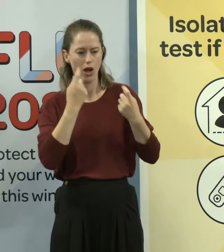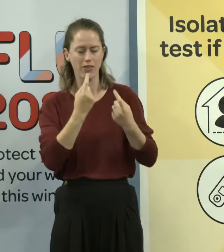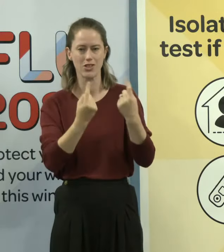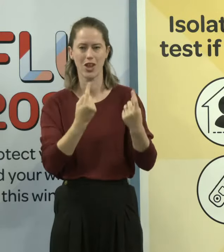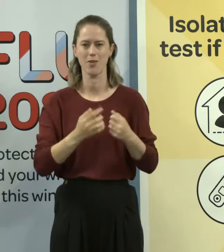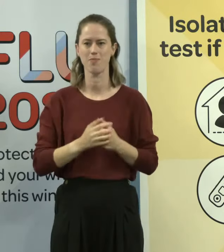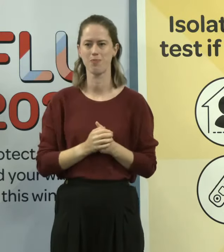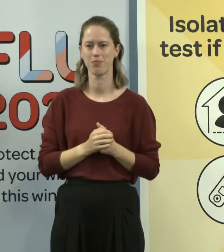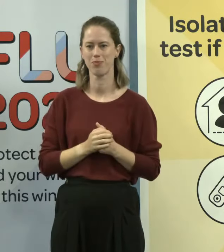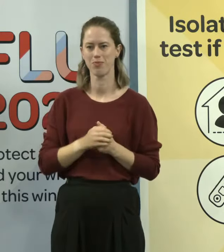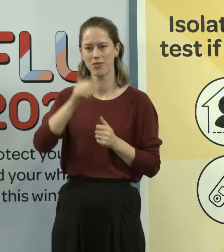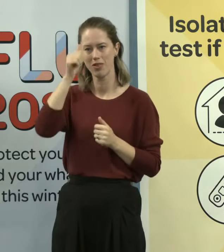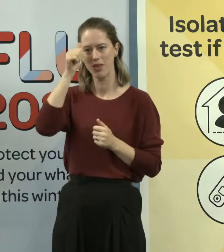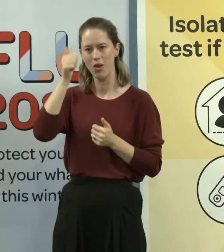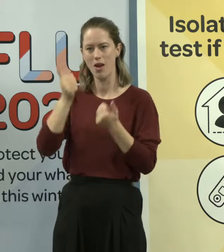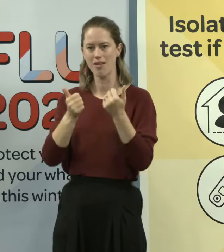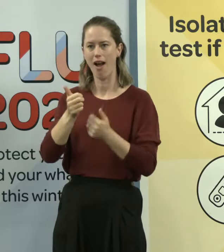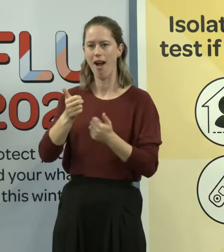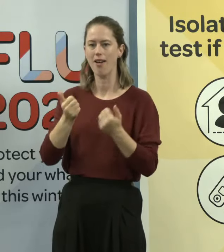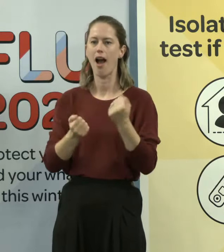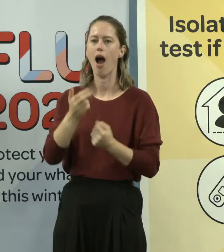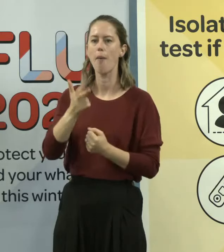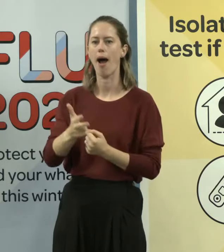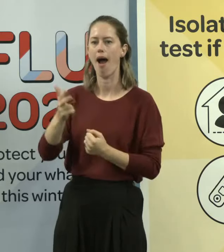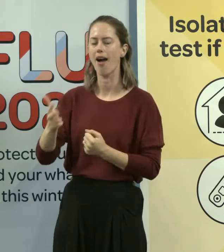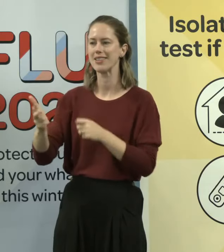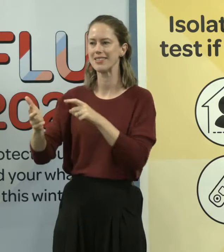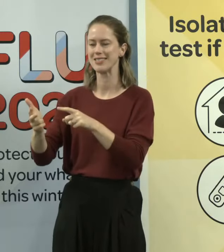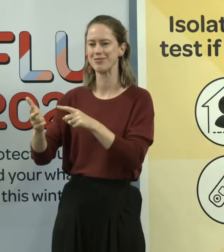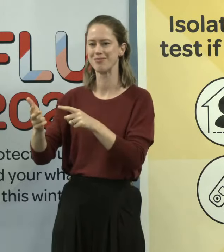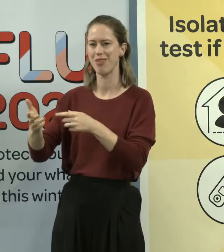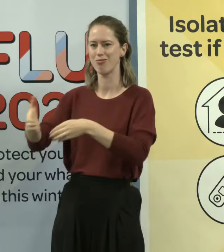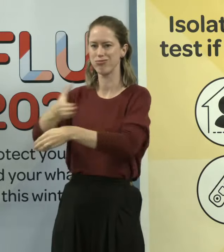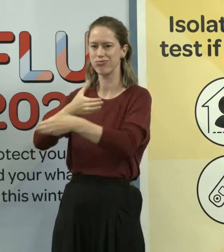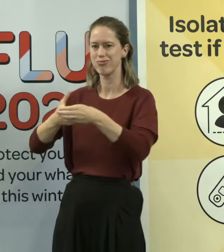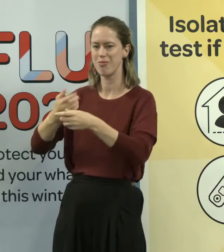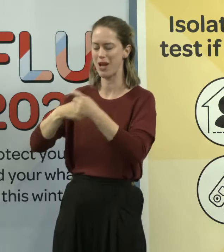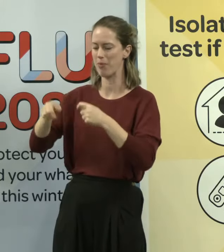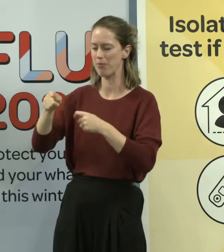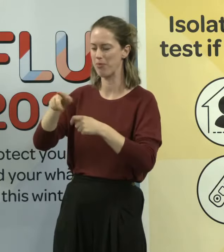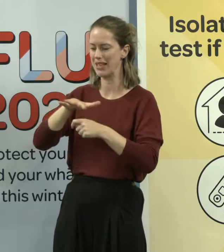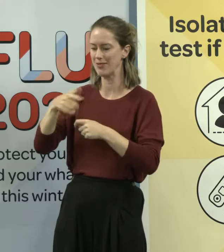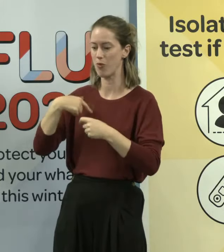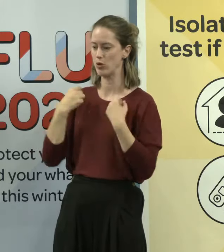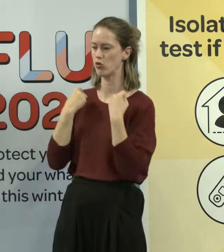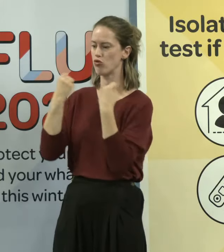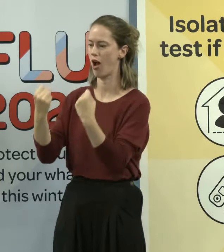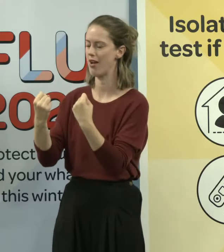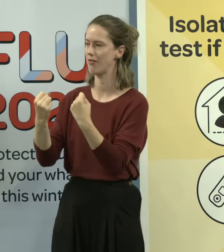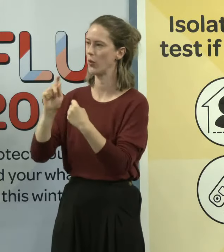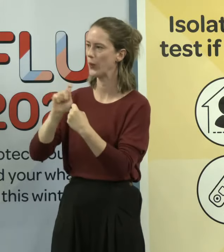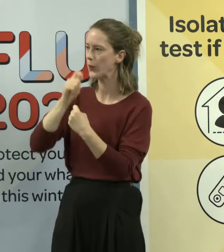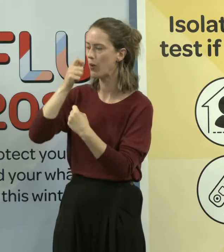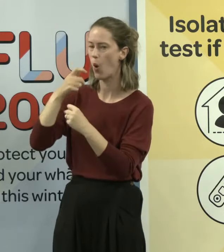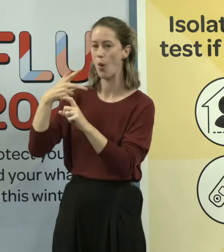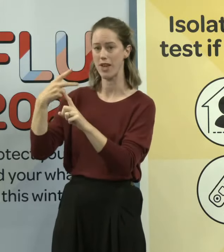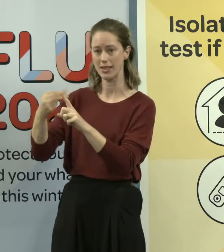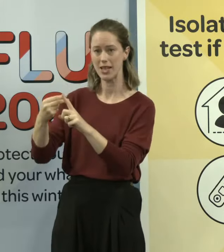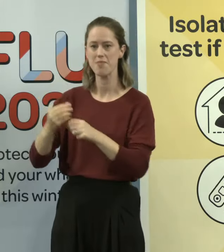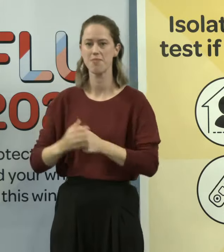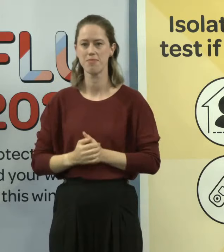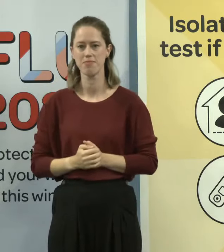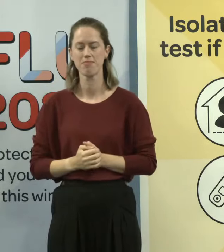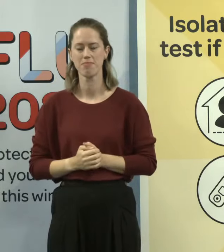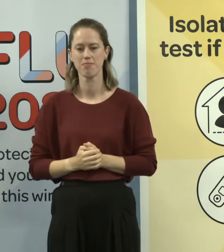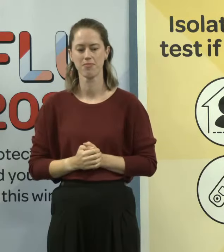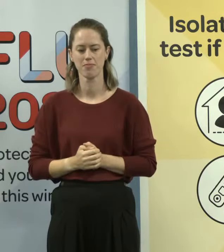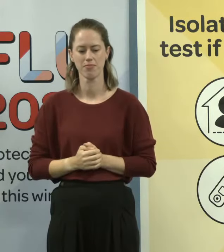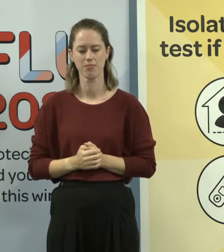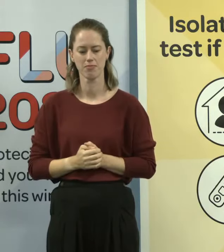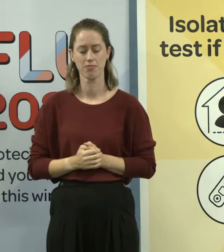tonu i nga turoro pera kia taea